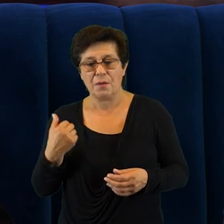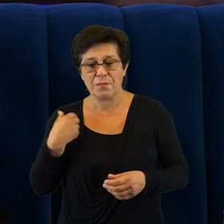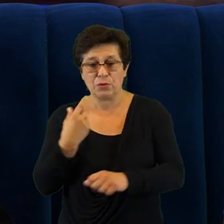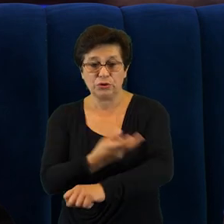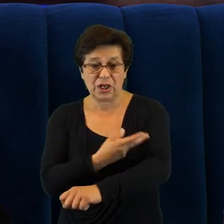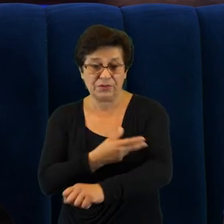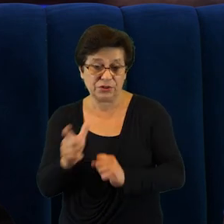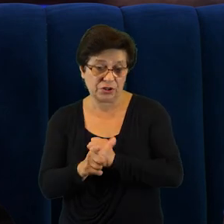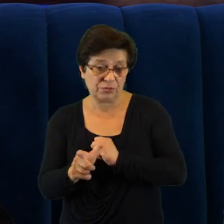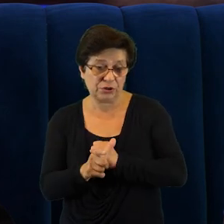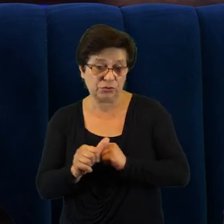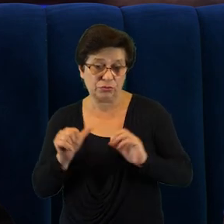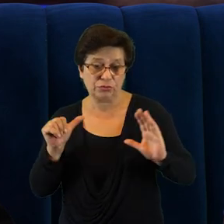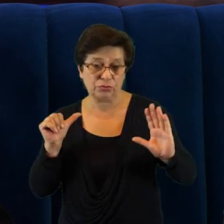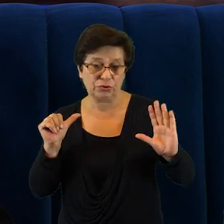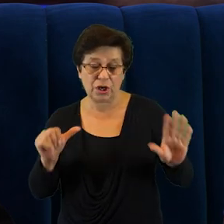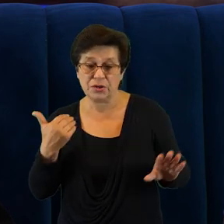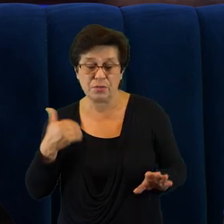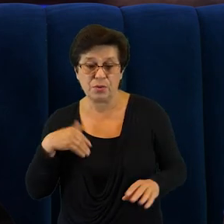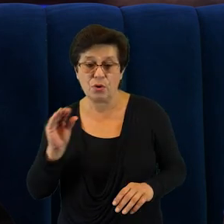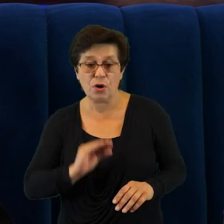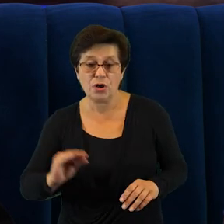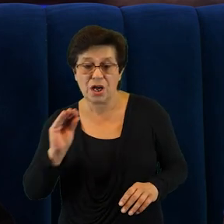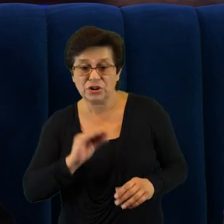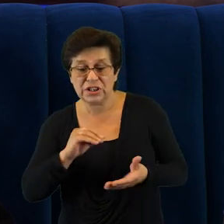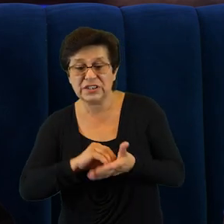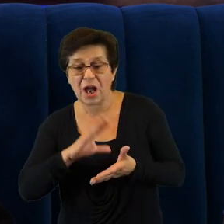ale nie było jeszcze zapisu KOR-u